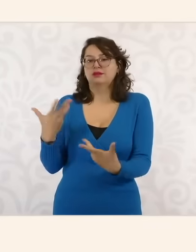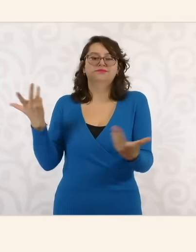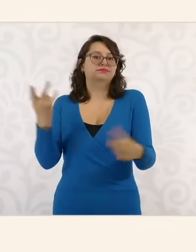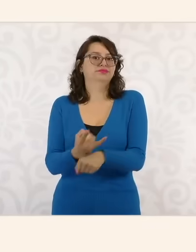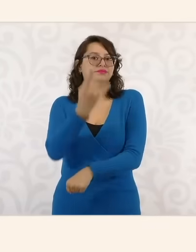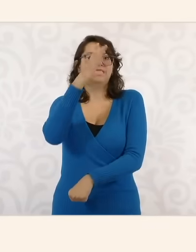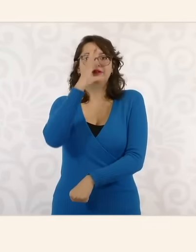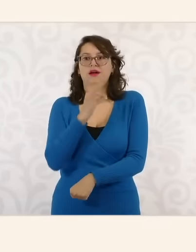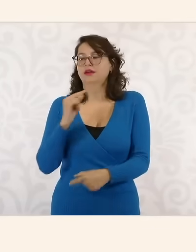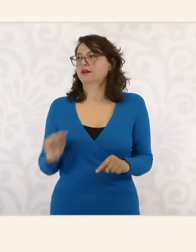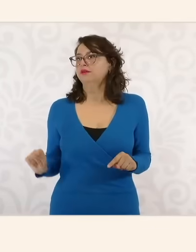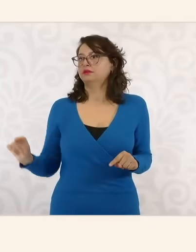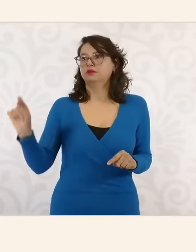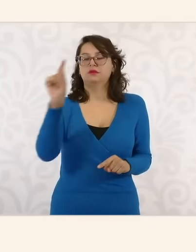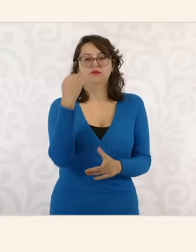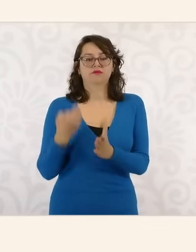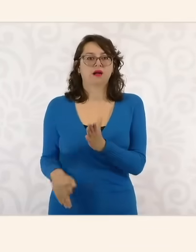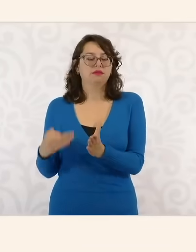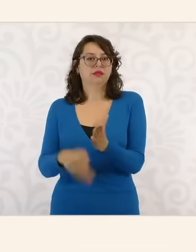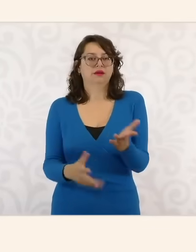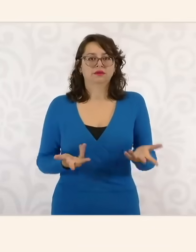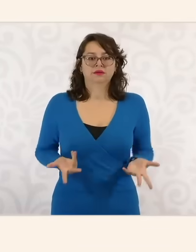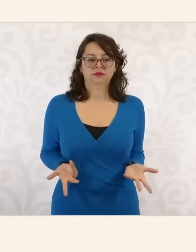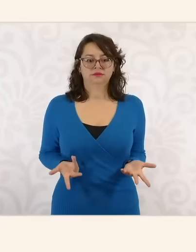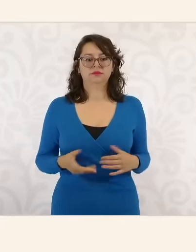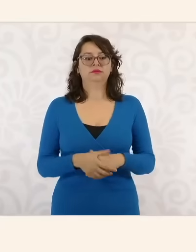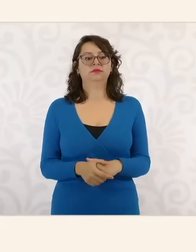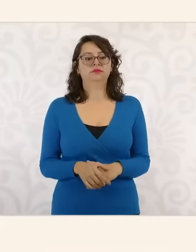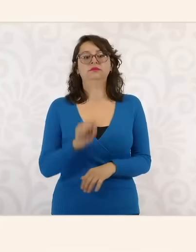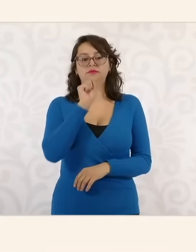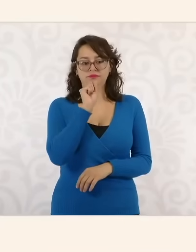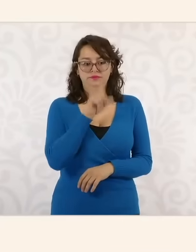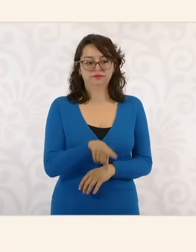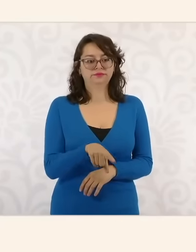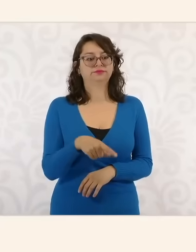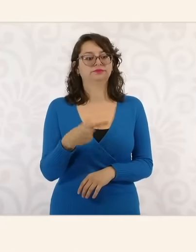en ciertos lugares y y otros no. Tenemos compañías también como Global Business Group,